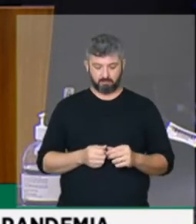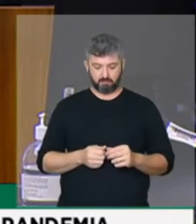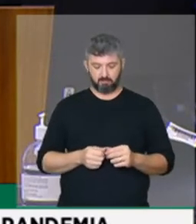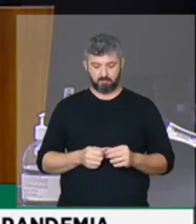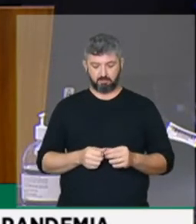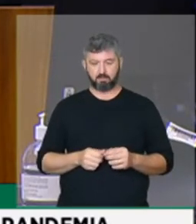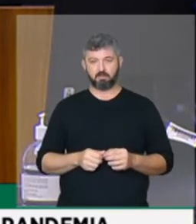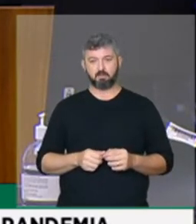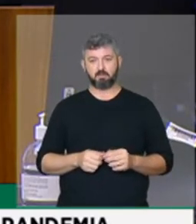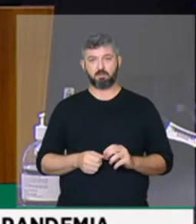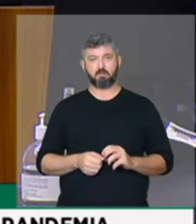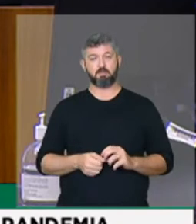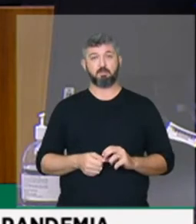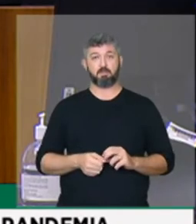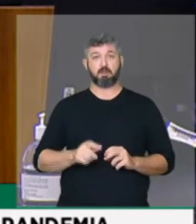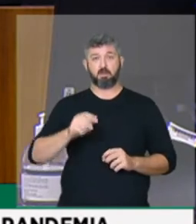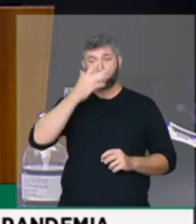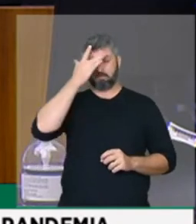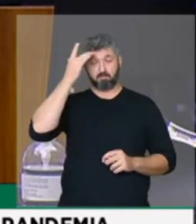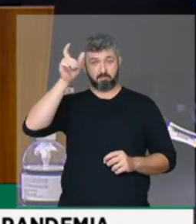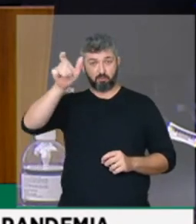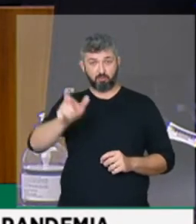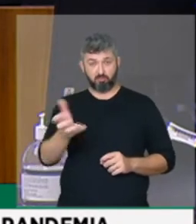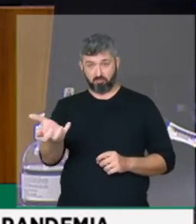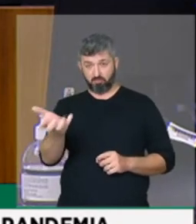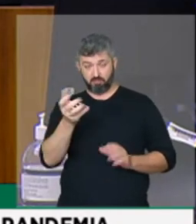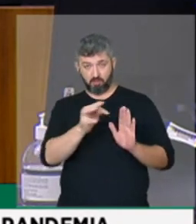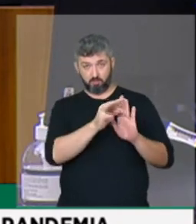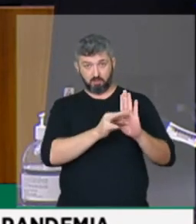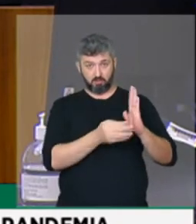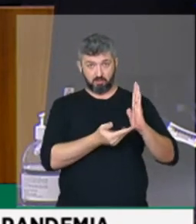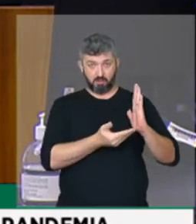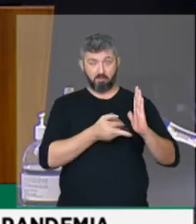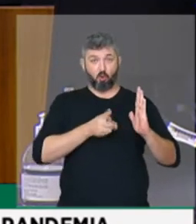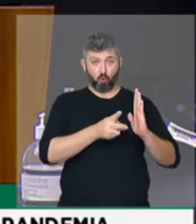POR FAVOR, QUEM QUISER MANTER O TEXTO DA CÂMARA ORIENTA